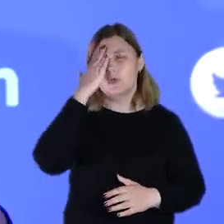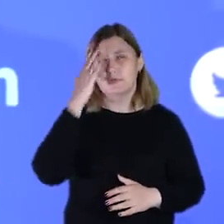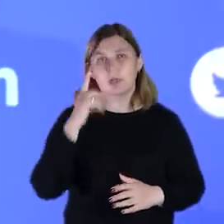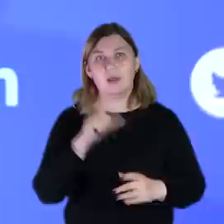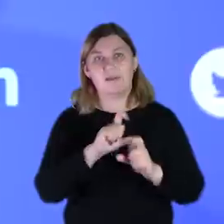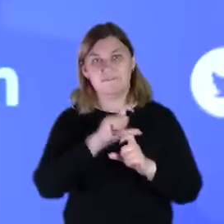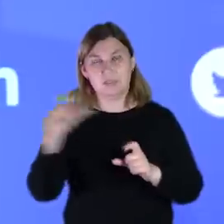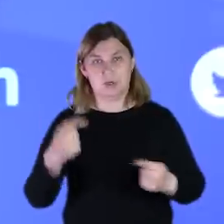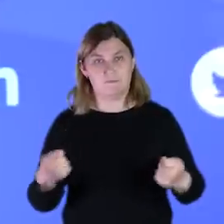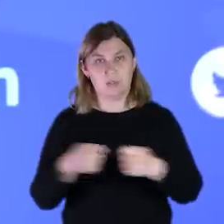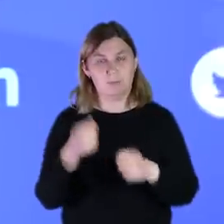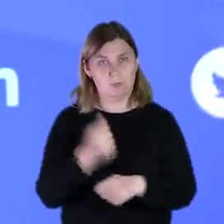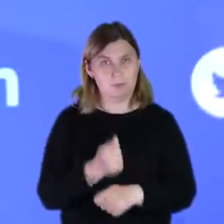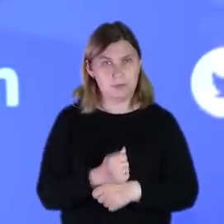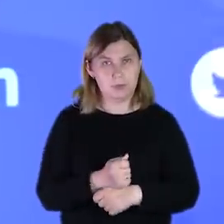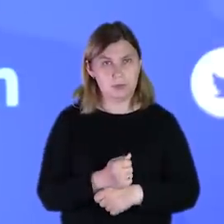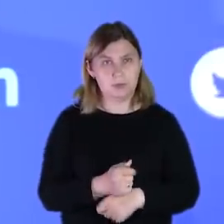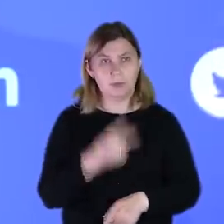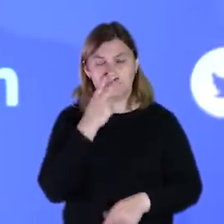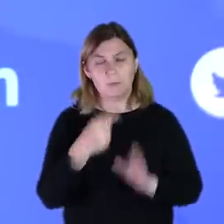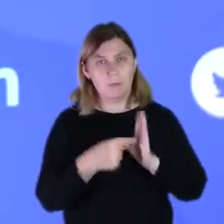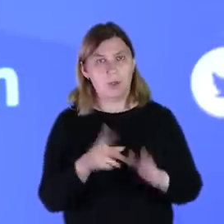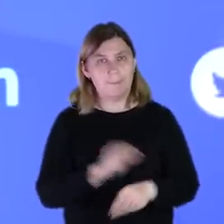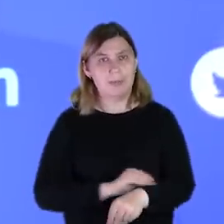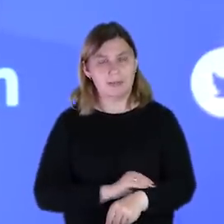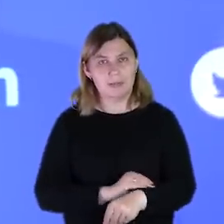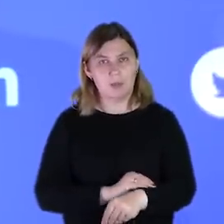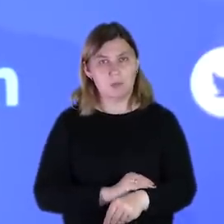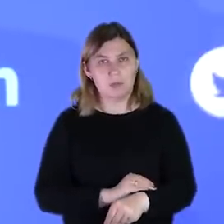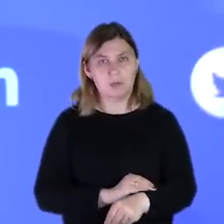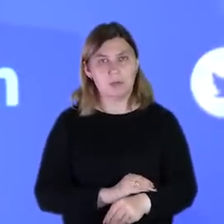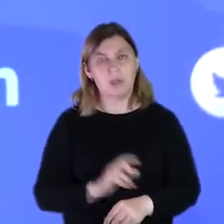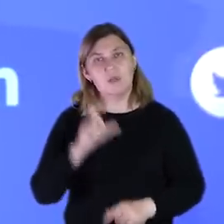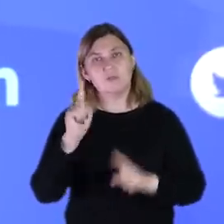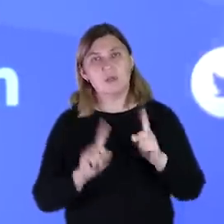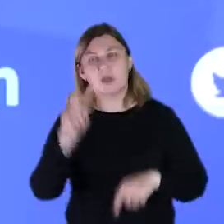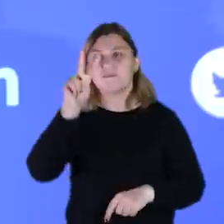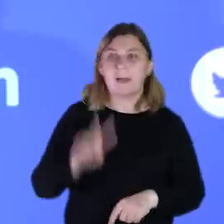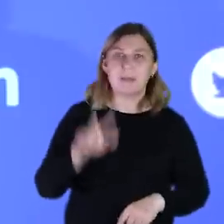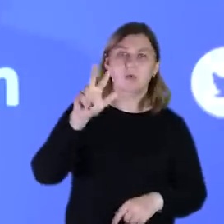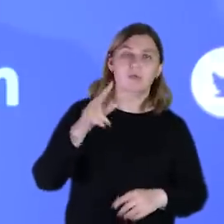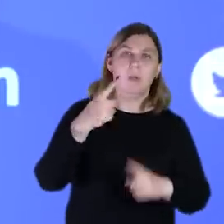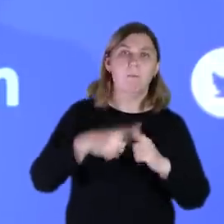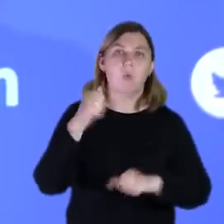i dopiero w trakcie współpracy (wynika to z tych zachowanych materiałów), czasem po dwóch miesiącach, po pół roku, po roku , - okazywało się, czy to